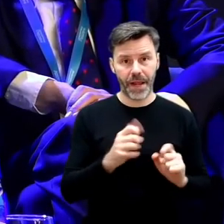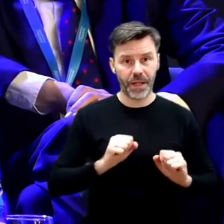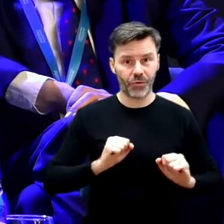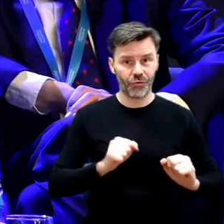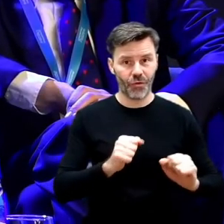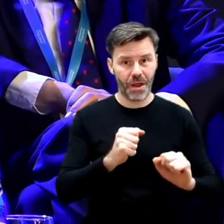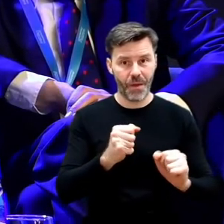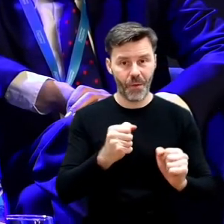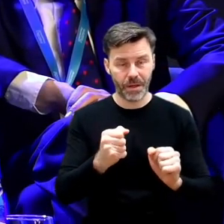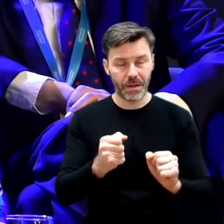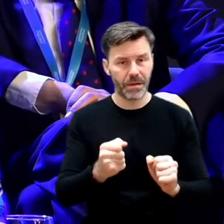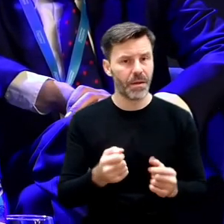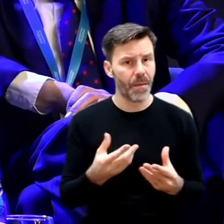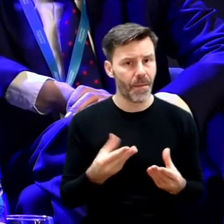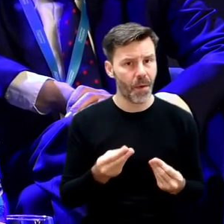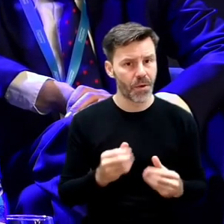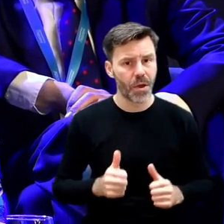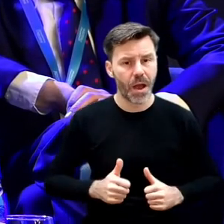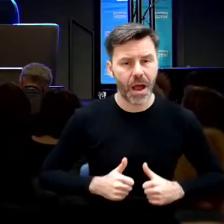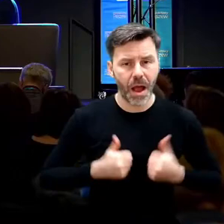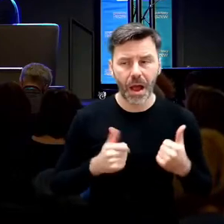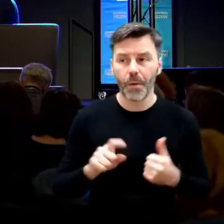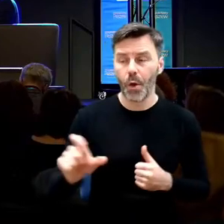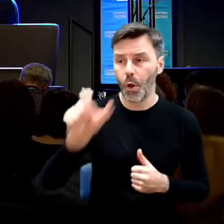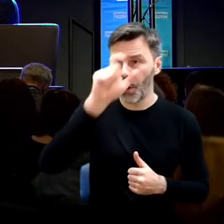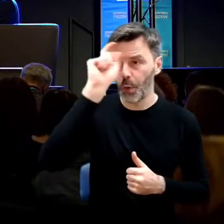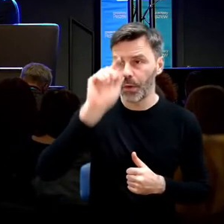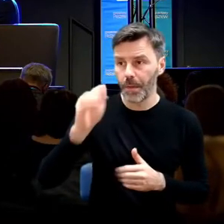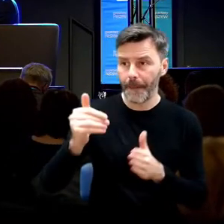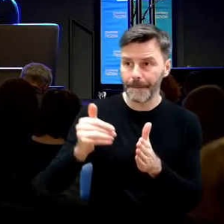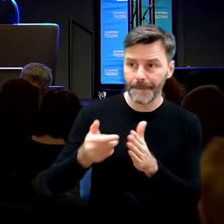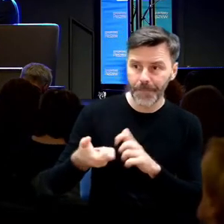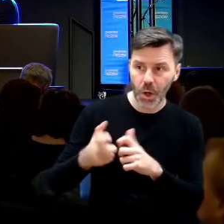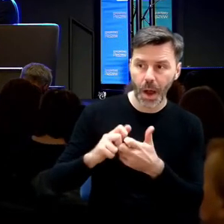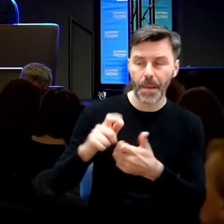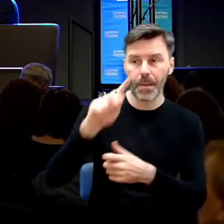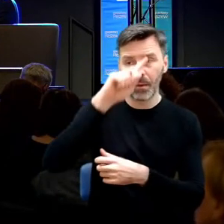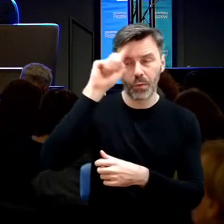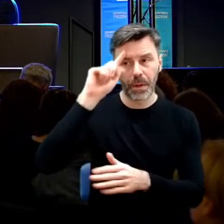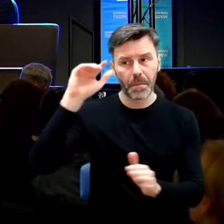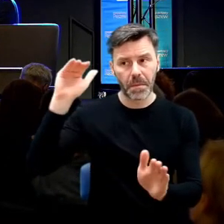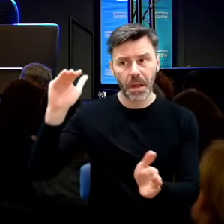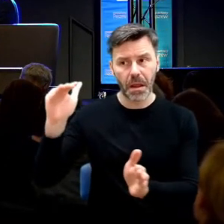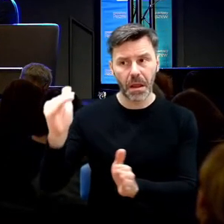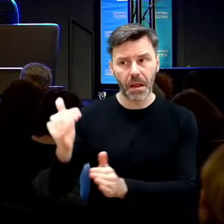żeby jakoś odpowiadać na problemy depopulacji, pomimo tej naprawdę potężnej bazy ekonomicznej,